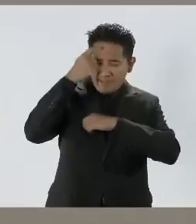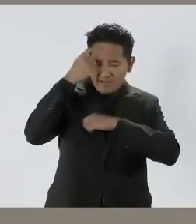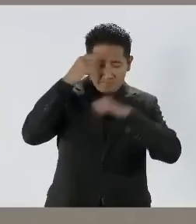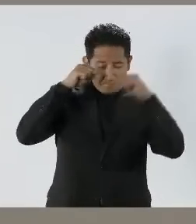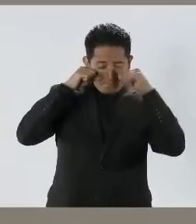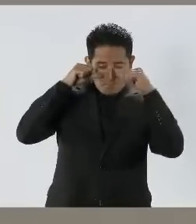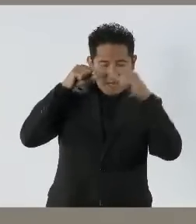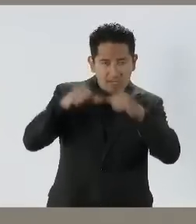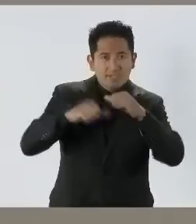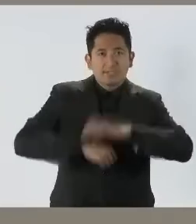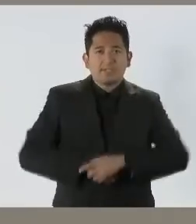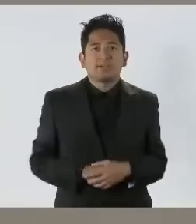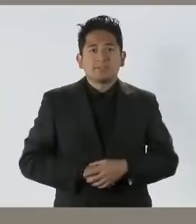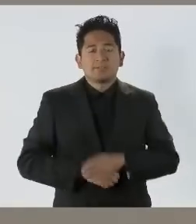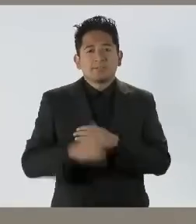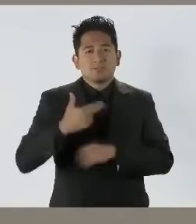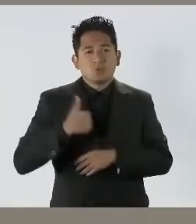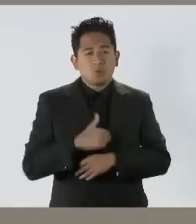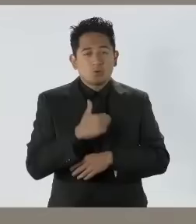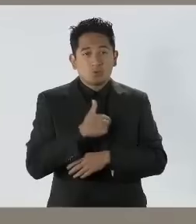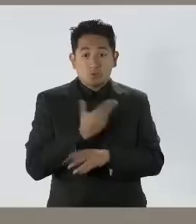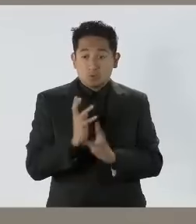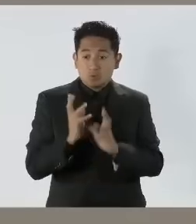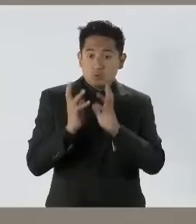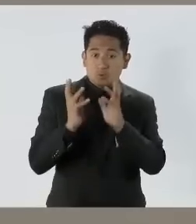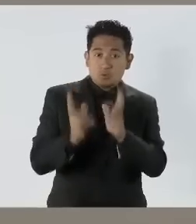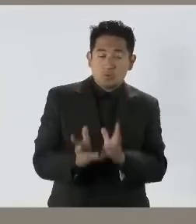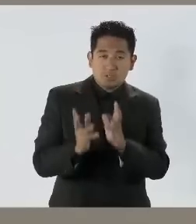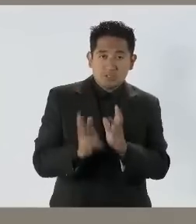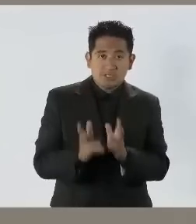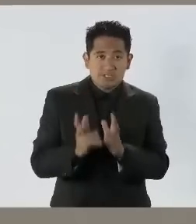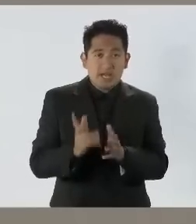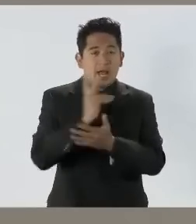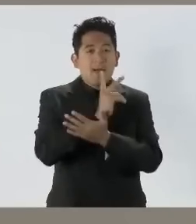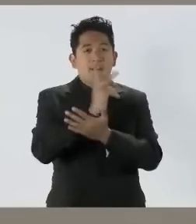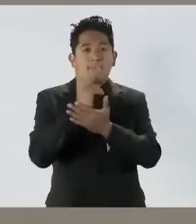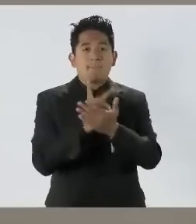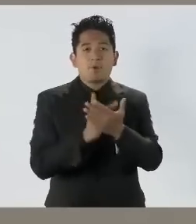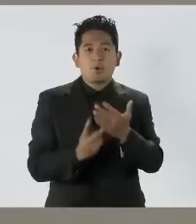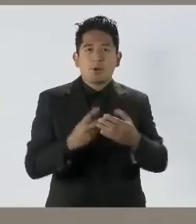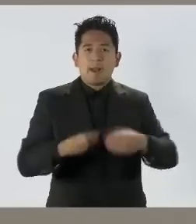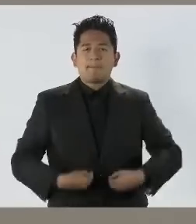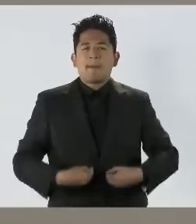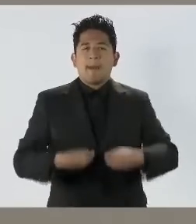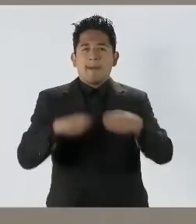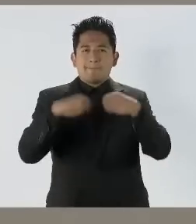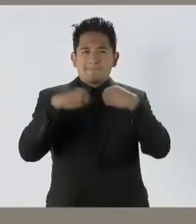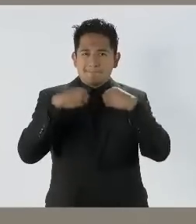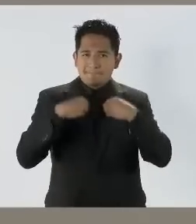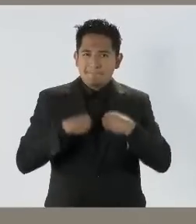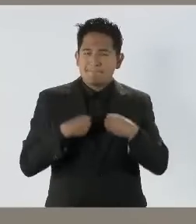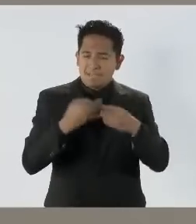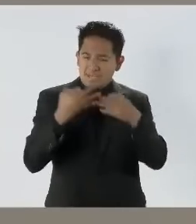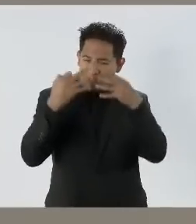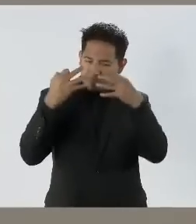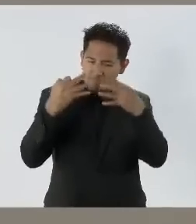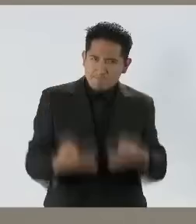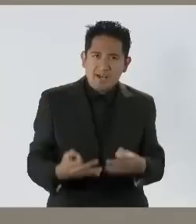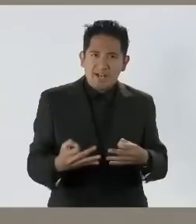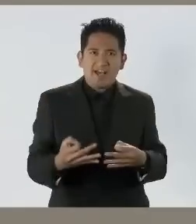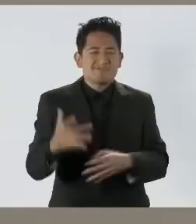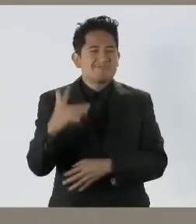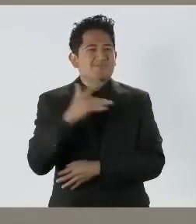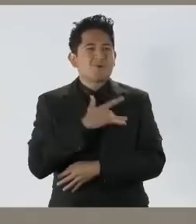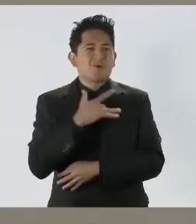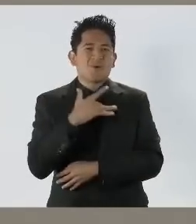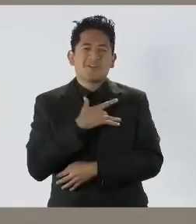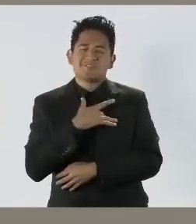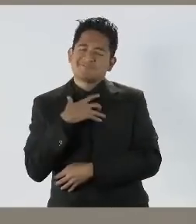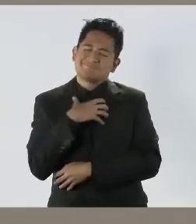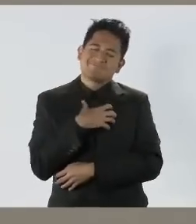echamos andar el programa que se llama vida plena corazón contento como prioridad para